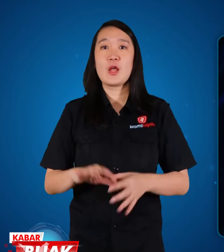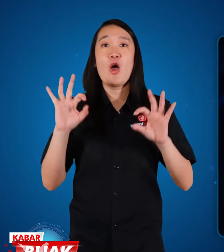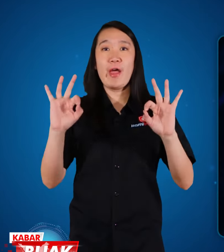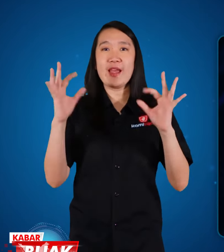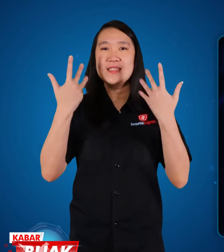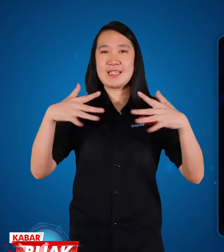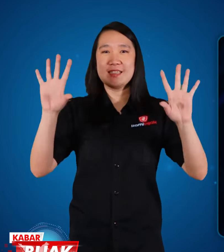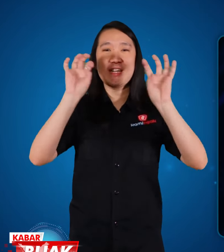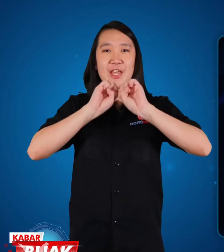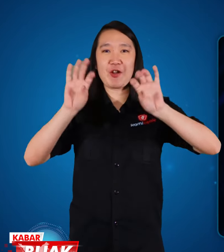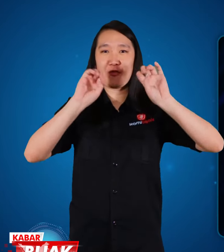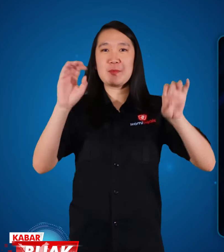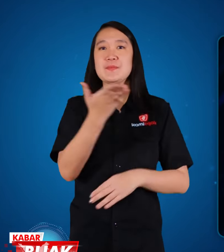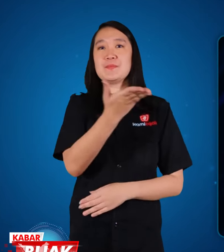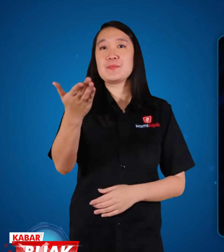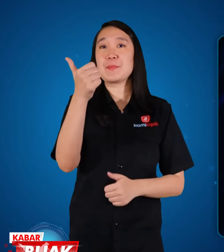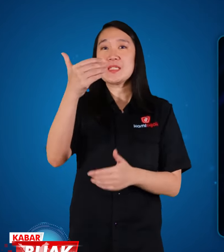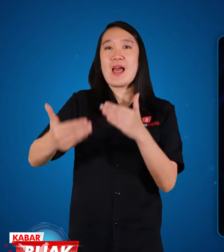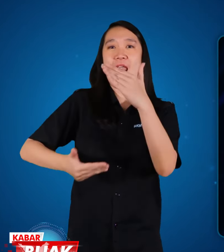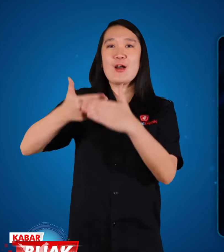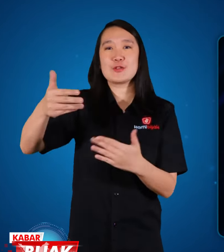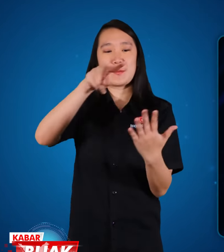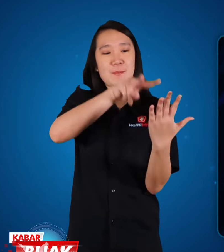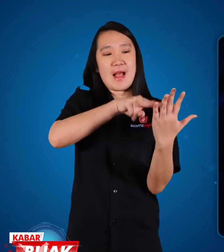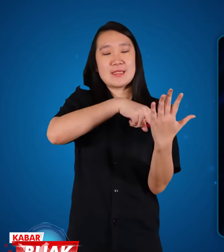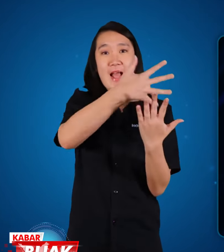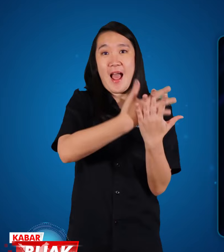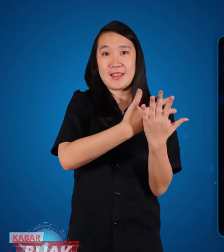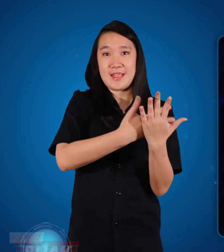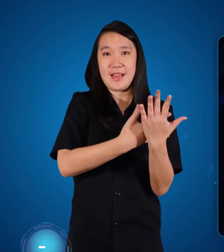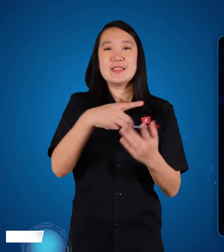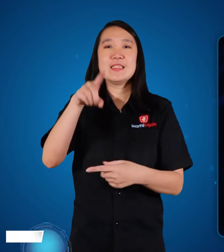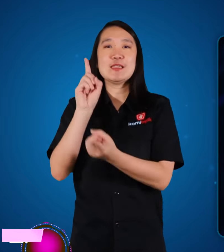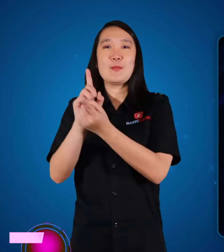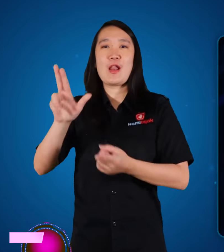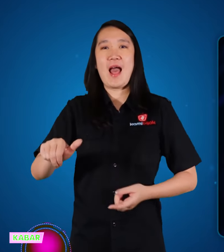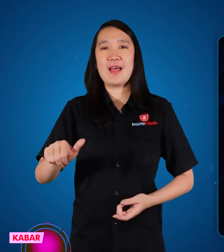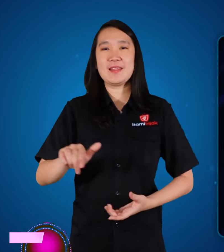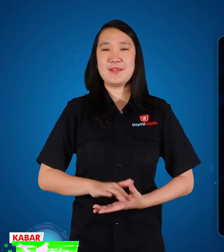Oke sekian informasi hari ini, selanjutnya silakan membaca di artikel ya. Sampai bertemu lagi, dah!